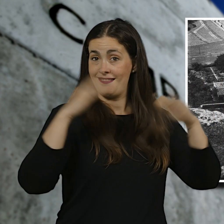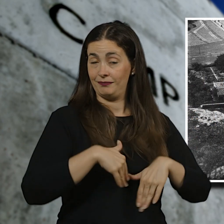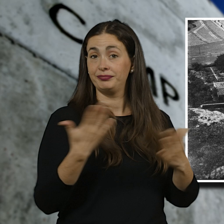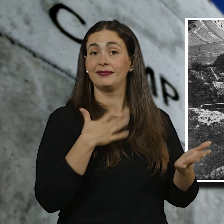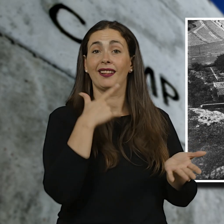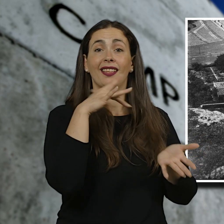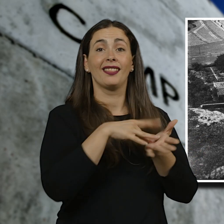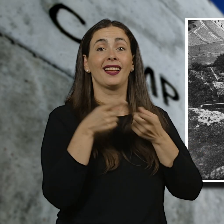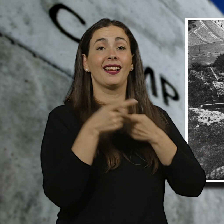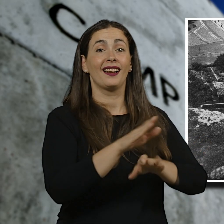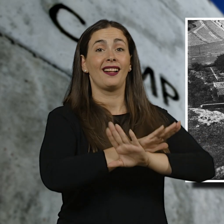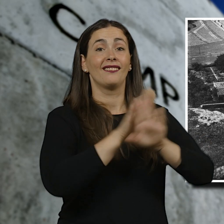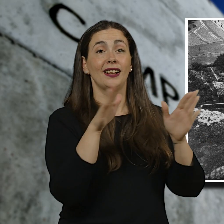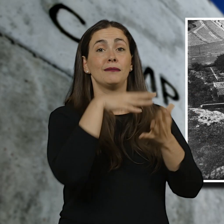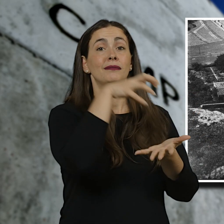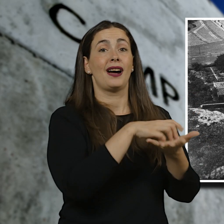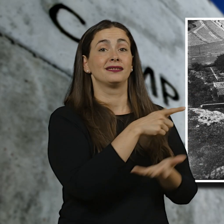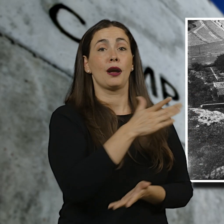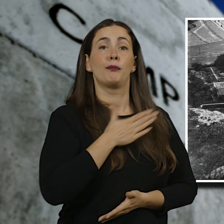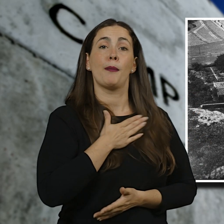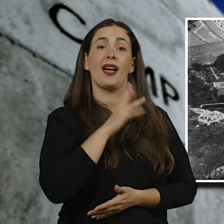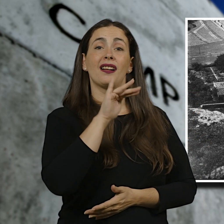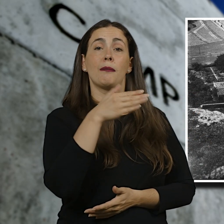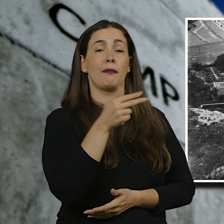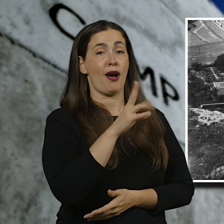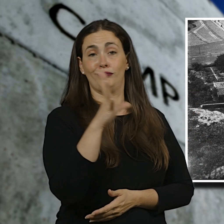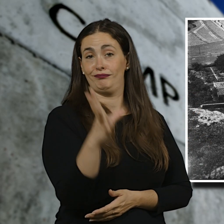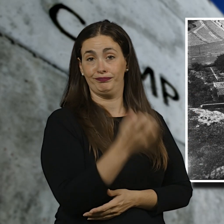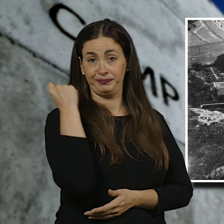el desmembrament de la propietat de Riambau,